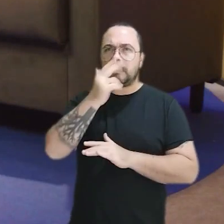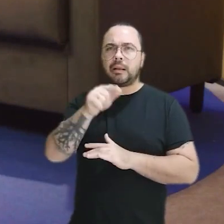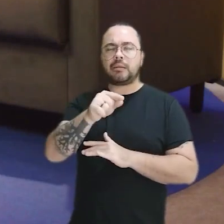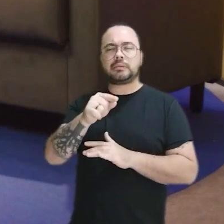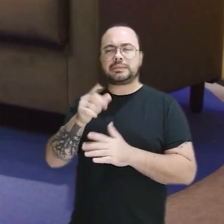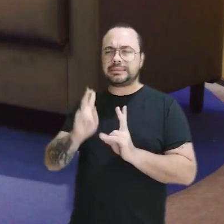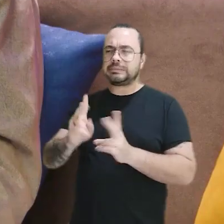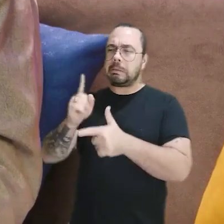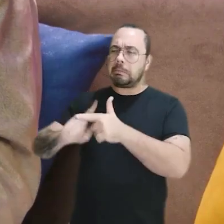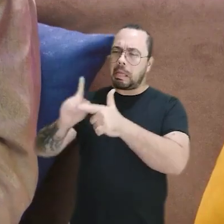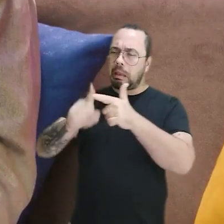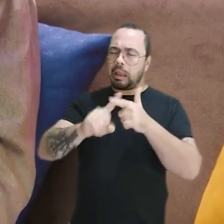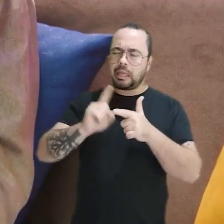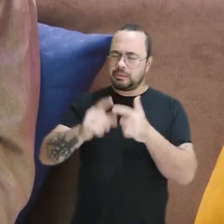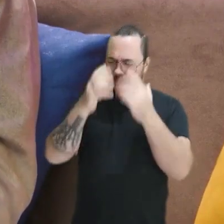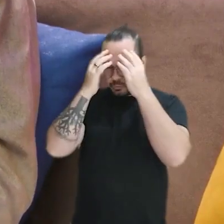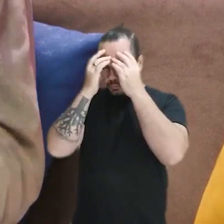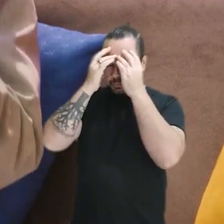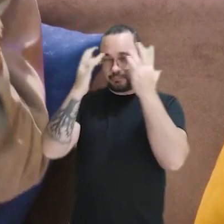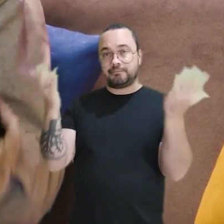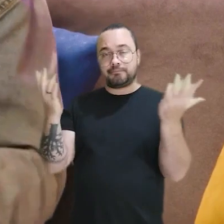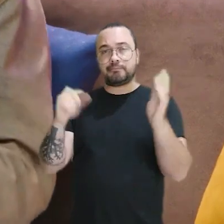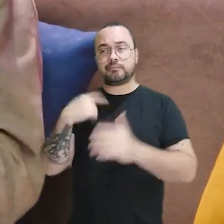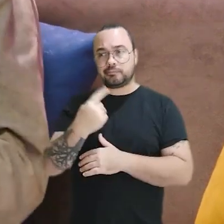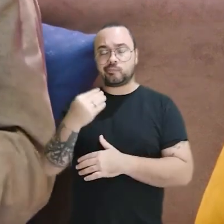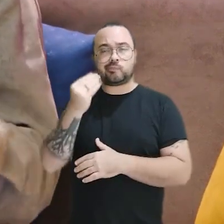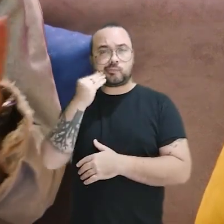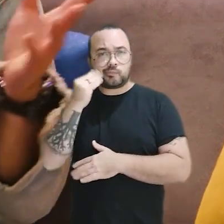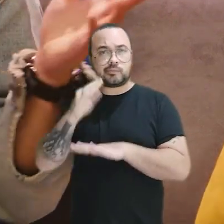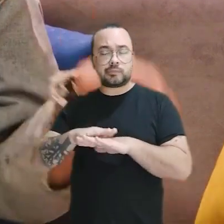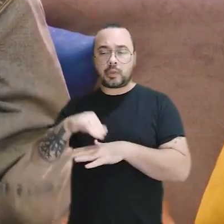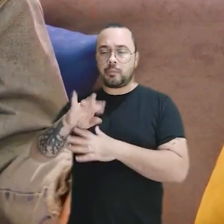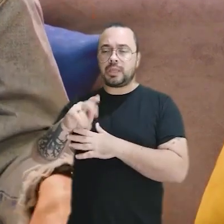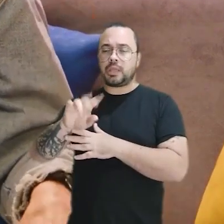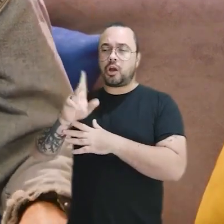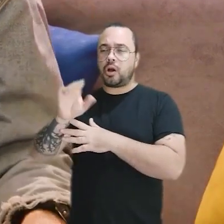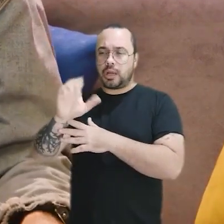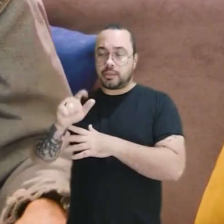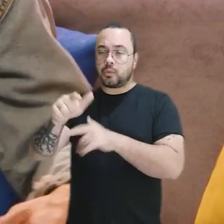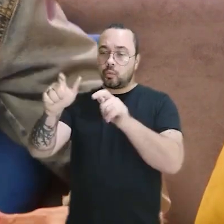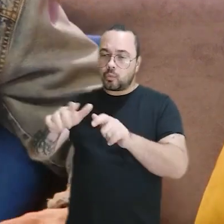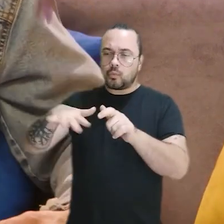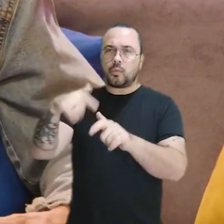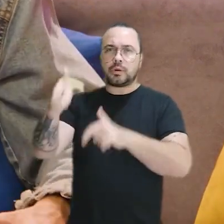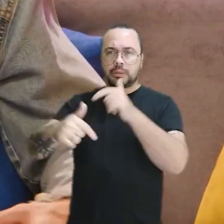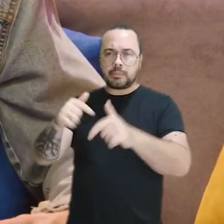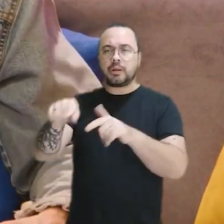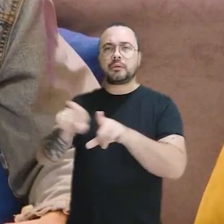o tempo inteiro, e é isso que é que eu tô tentando, que a gente tá tentando fazer lá, porque o Minhoca, hoje, ele é muita coisa, velho, é muita gente legal querendo fazer coisa.